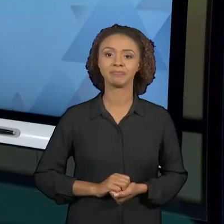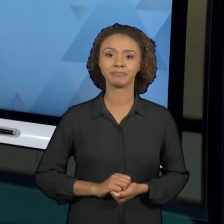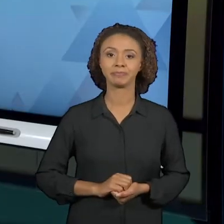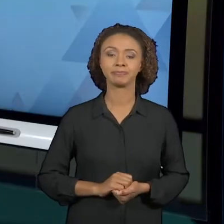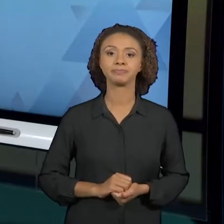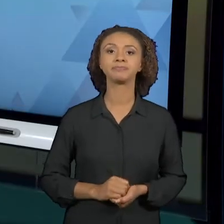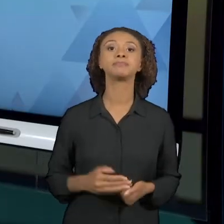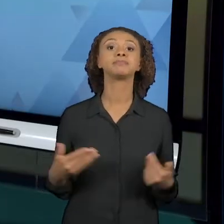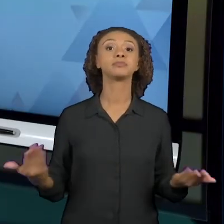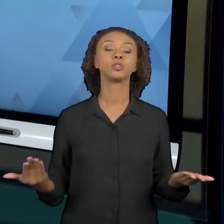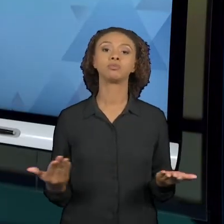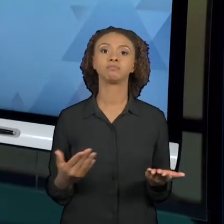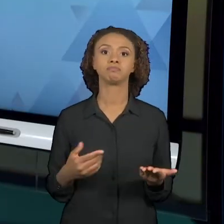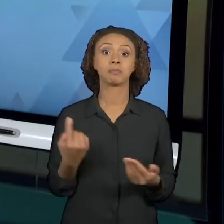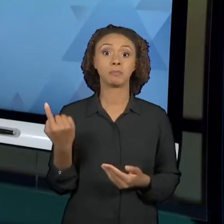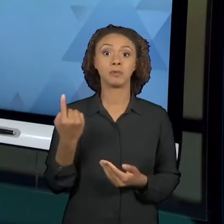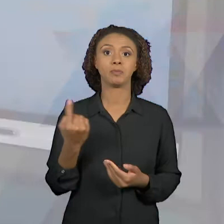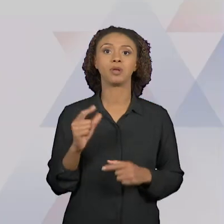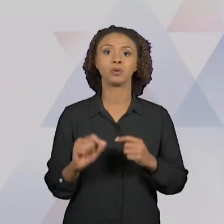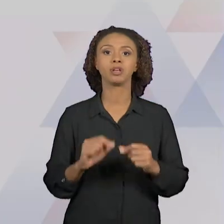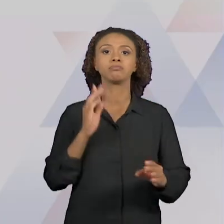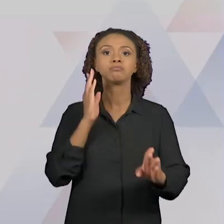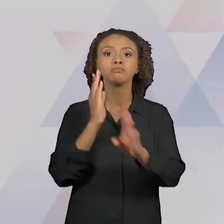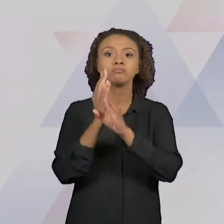[OTHON] ENTÃO O NOSSO PRIMEIRO EXERCÍCIO...